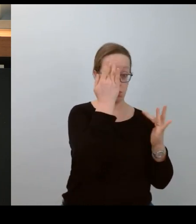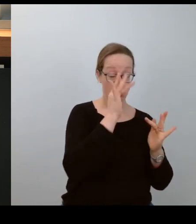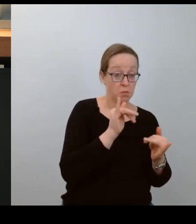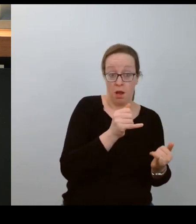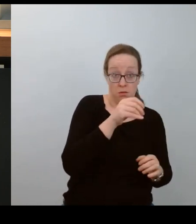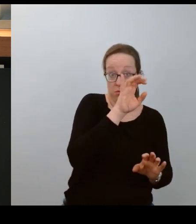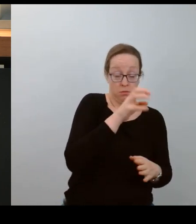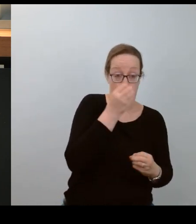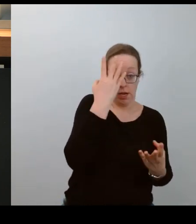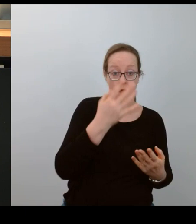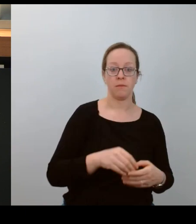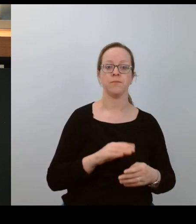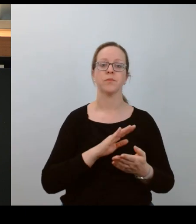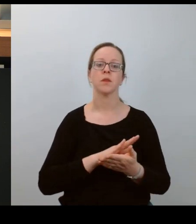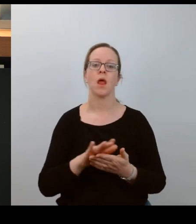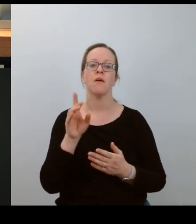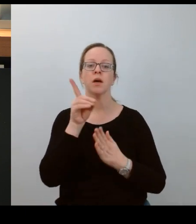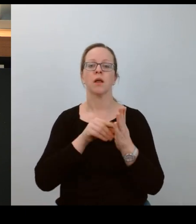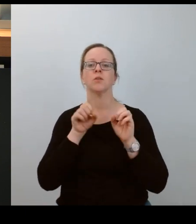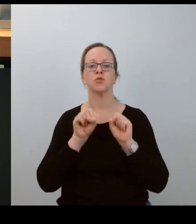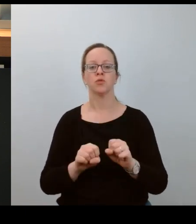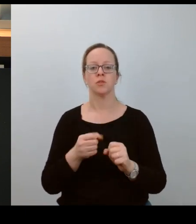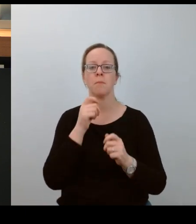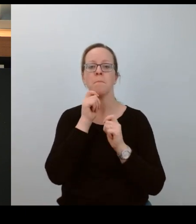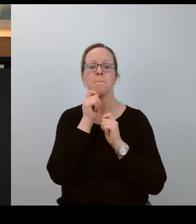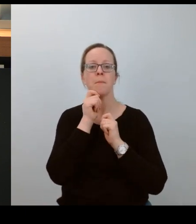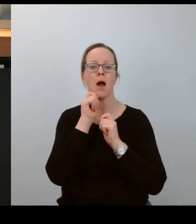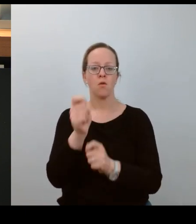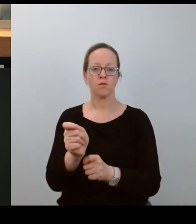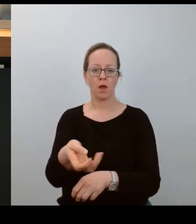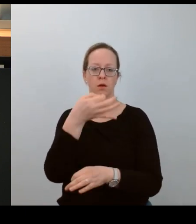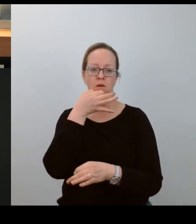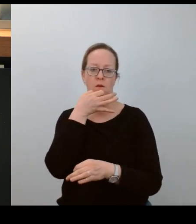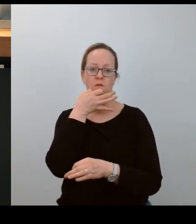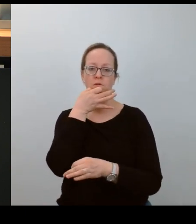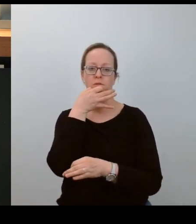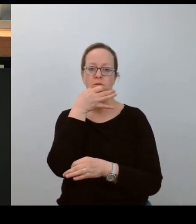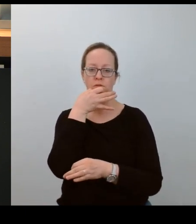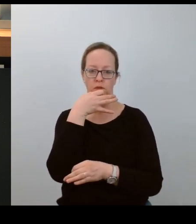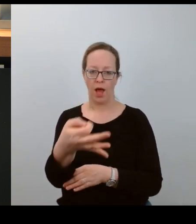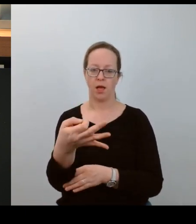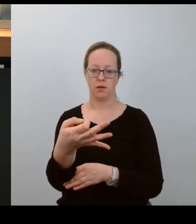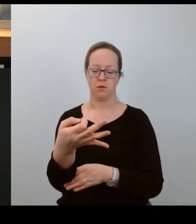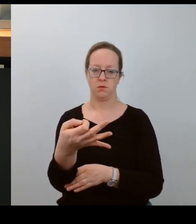aber wegen des Datenschutzes geht es nicht das ist natürlich Quatsch. Frau Kampp hat das Beispiel Corona-Warn-App auch erwähnt.